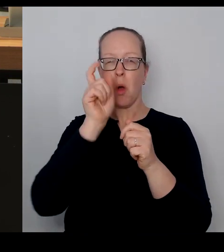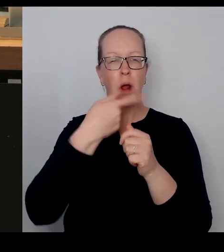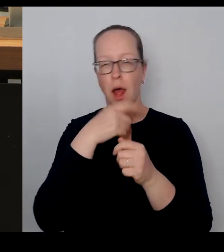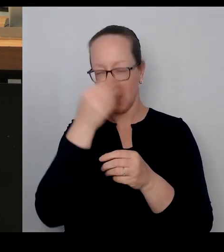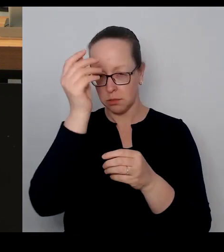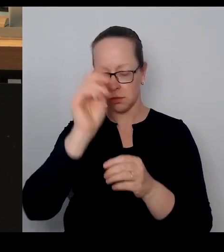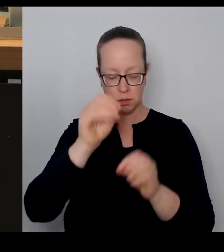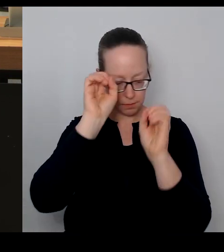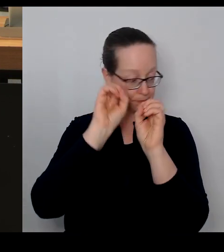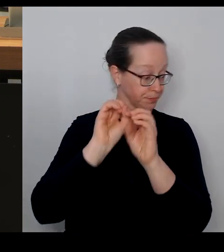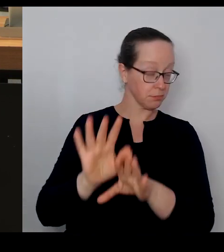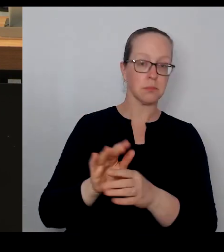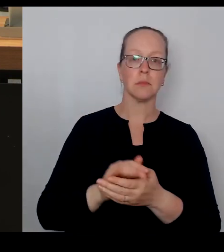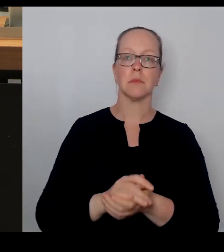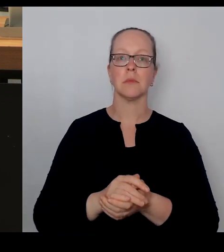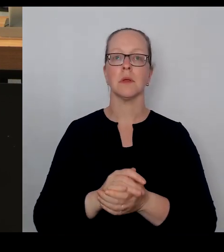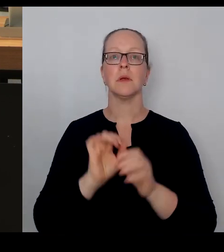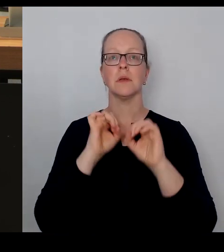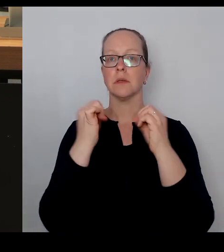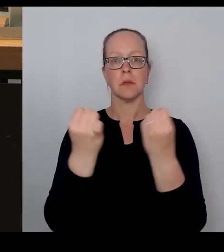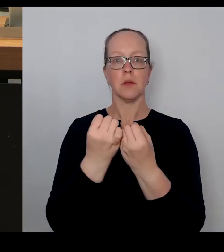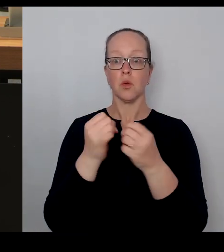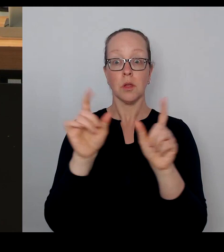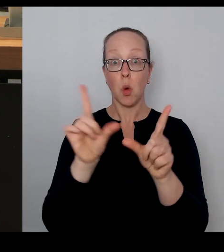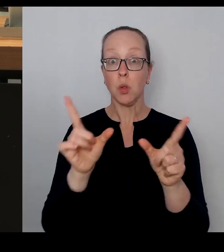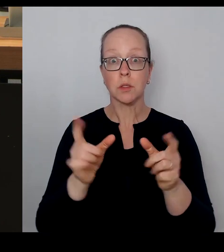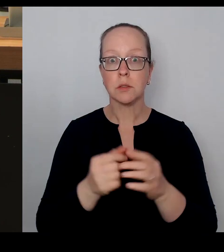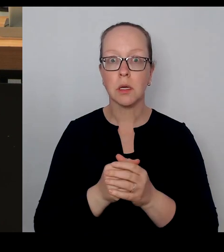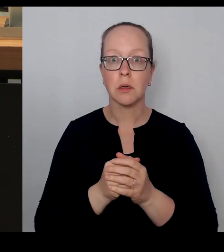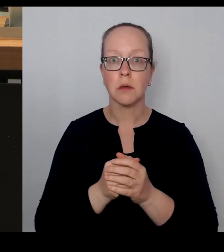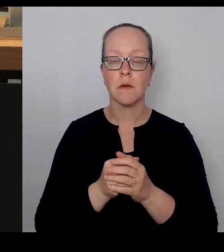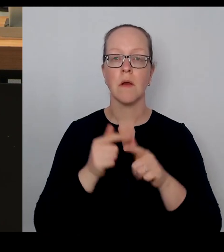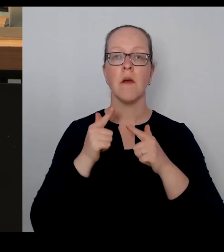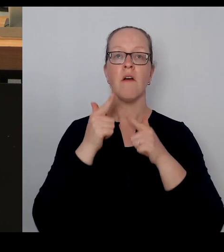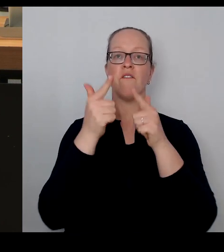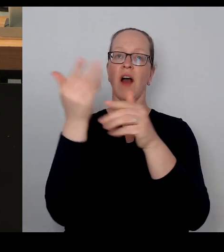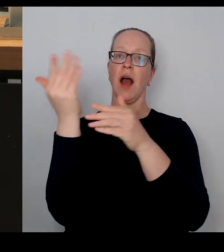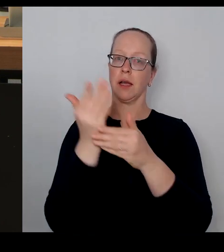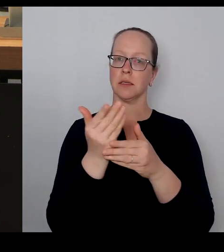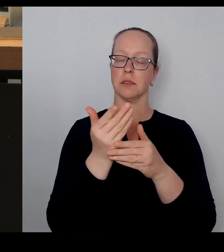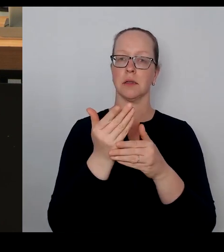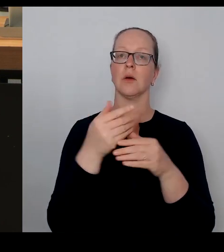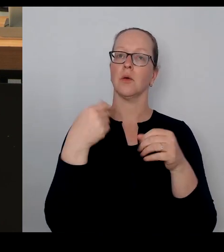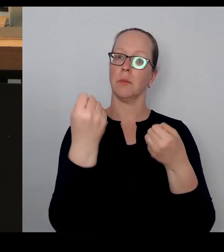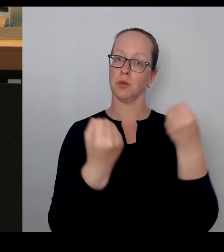finden das wie gesagt dramatisch. Die Situation und ich möchte noch mal einen Blick darauf werfen, was ja